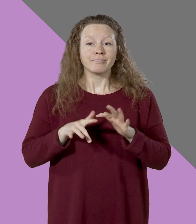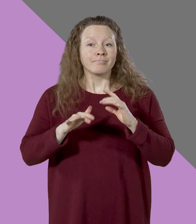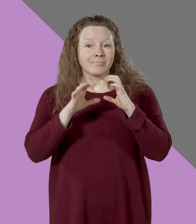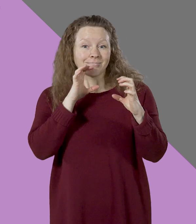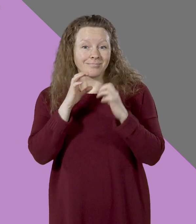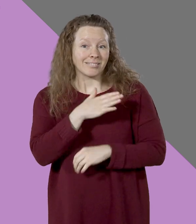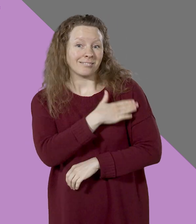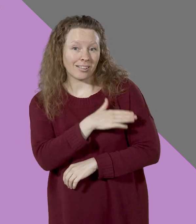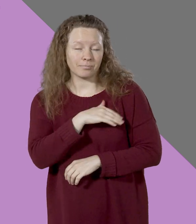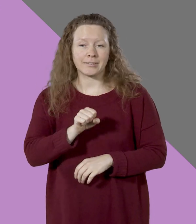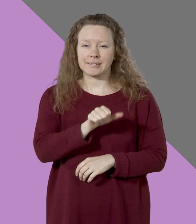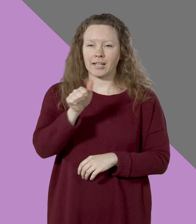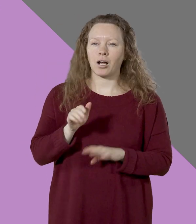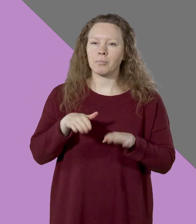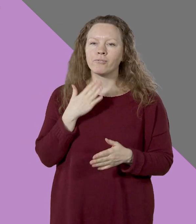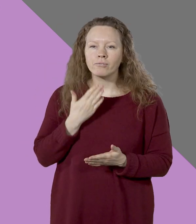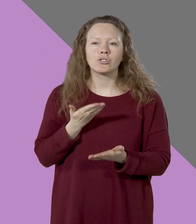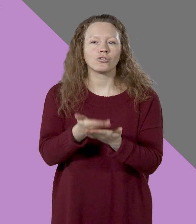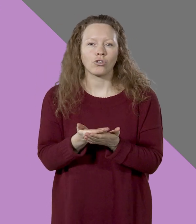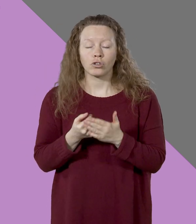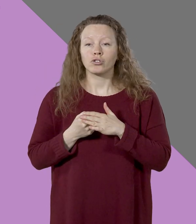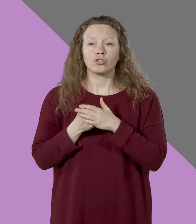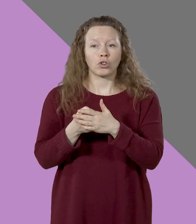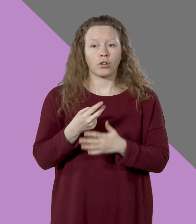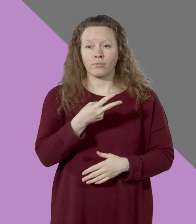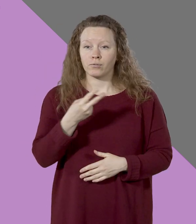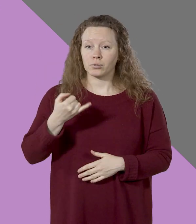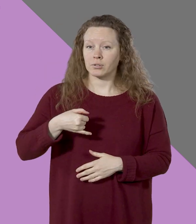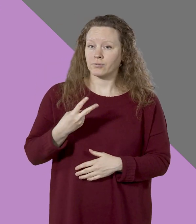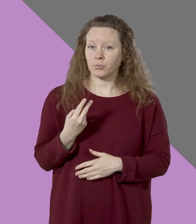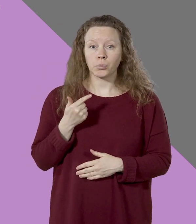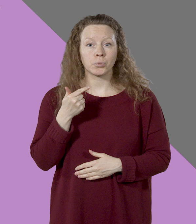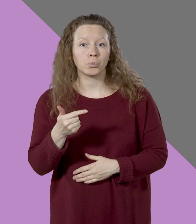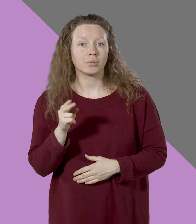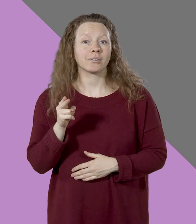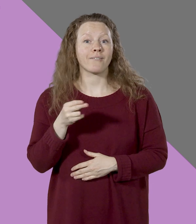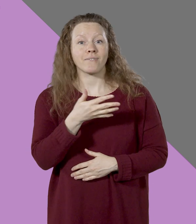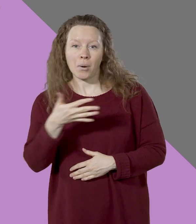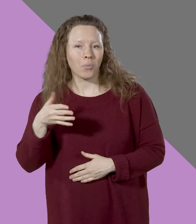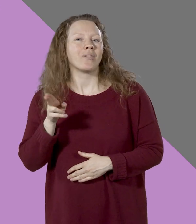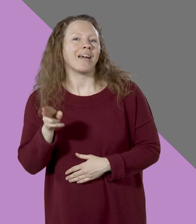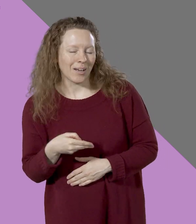Till textsamtalstjänsten föreslår Stea 262 500 euro i understöd.